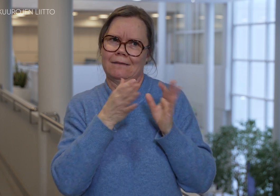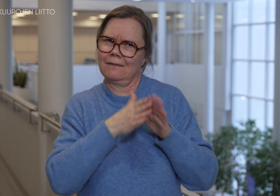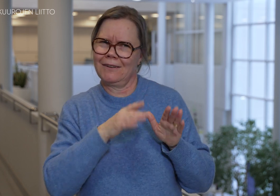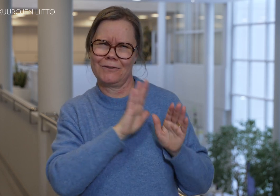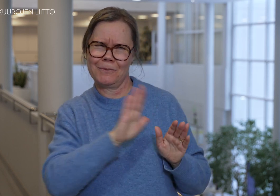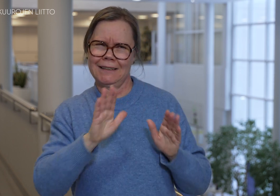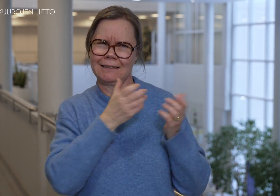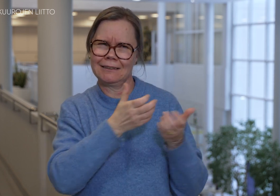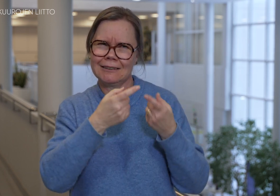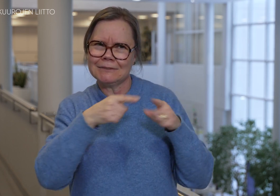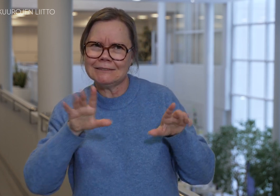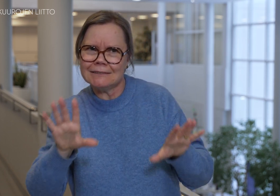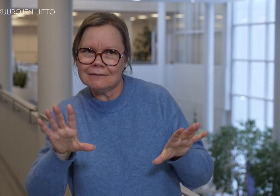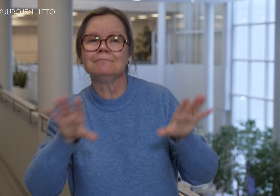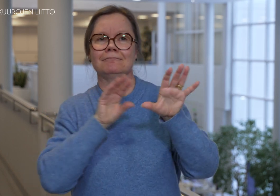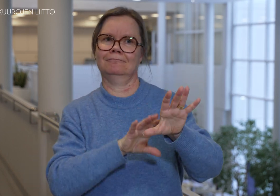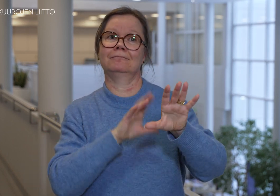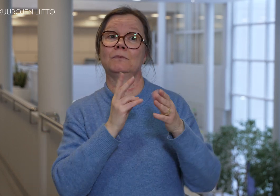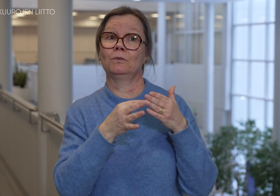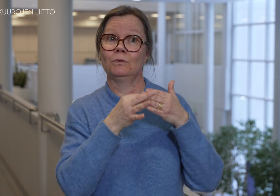kummankin kohderyhmän erityistarpeet huomioiden.